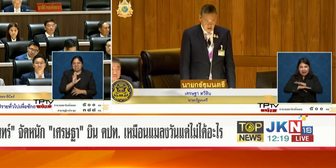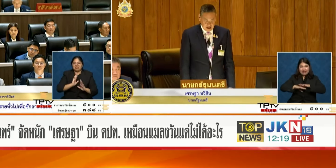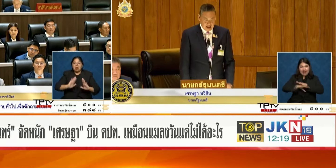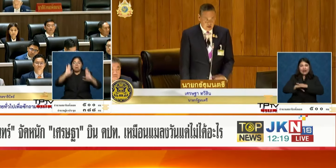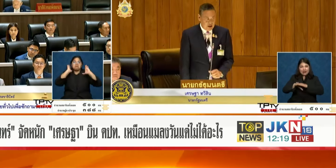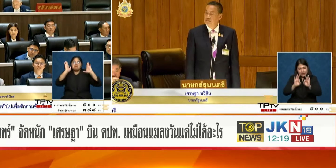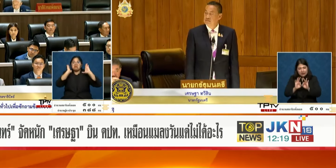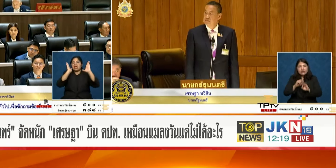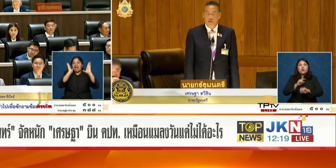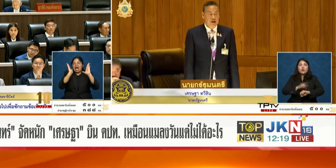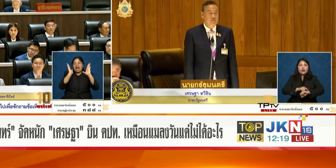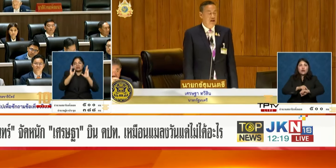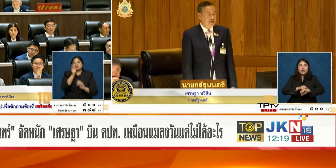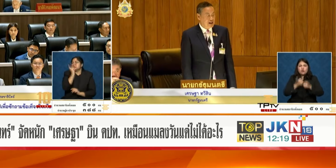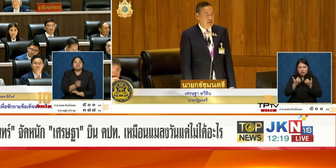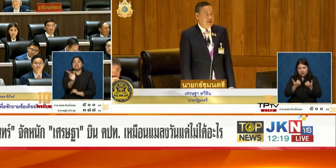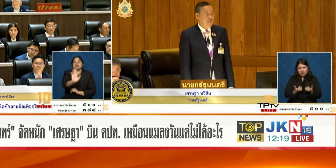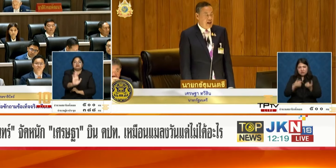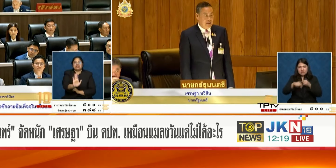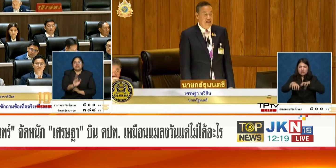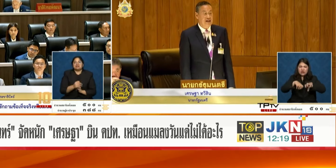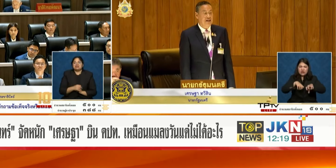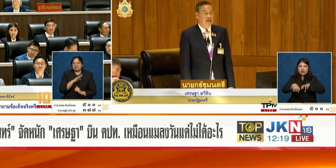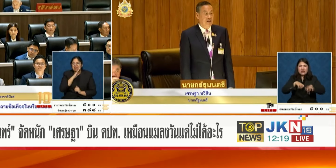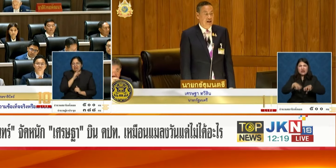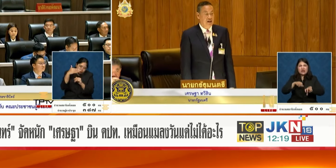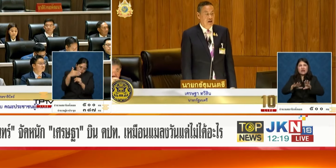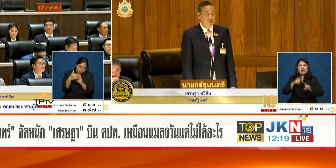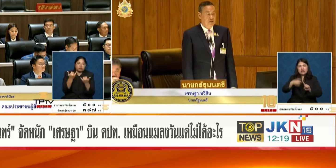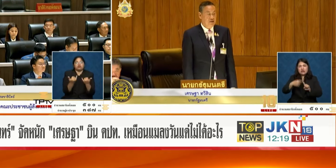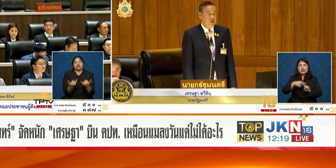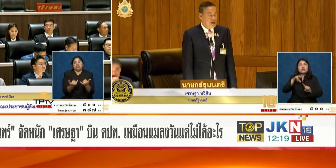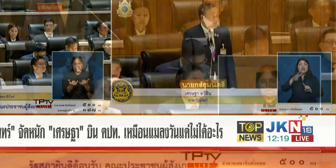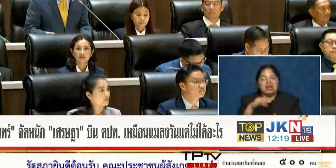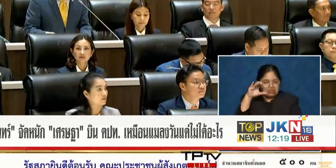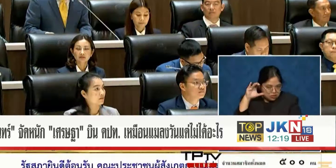มหาสารคามเพื่อไทยลุกขึ้นประท้วงเลยบอก ว่าไม่คิดเลยว่าคนที่เป็นถึงอดีตรองนายก